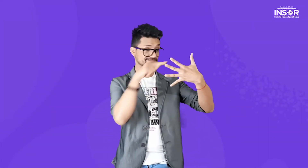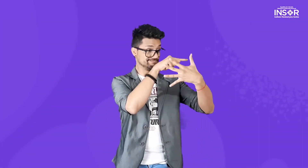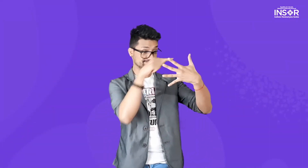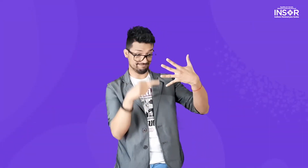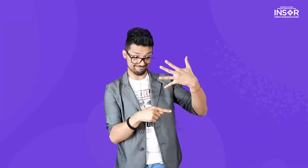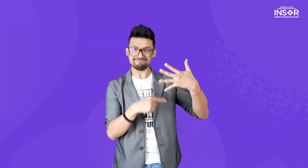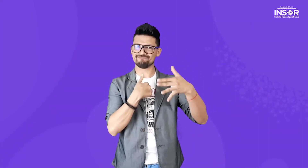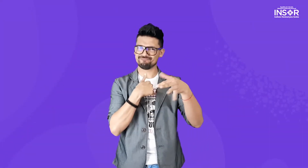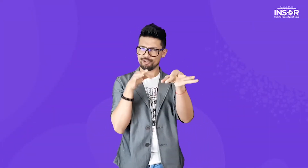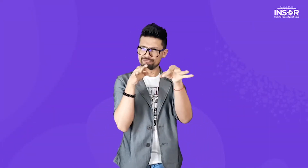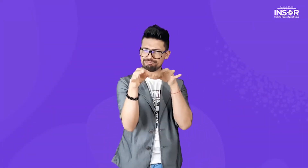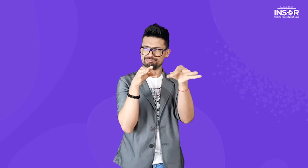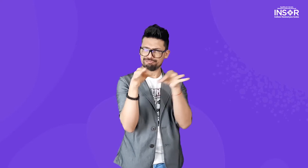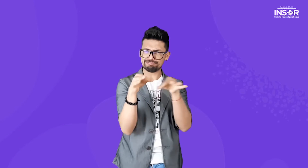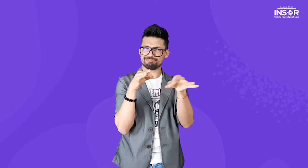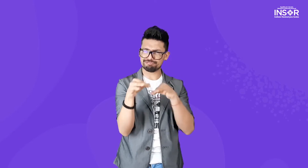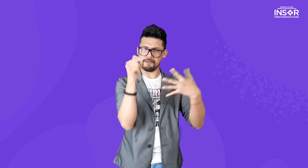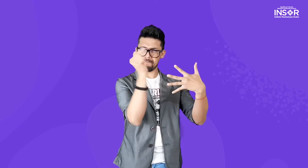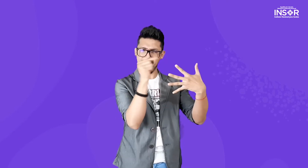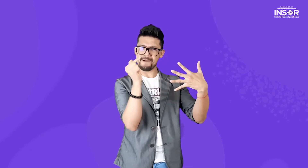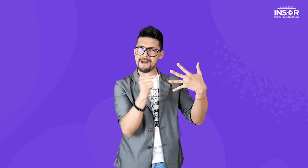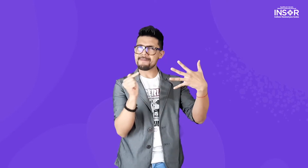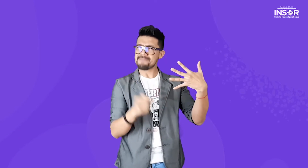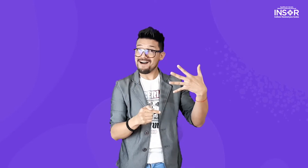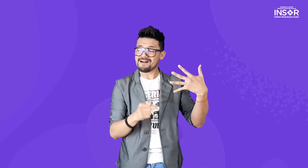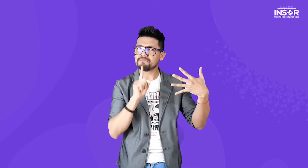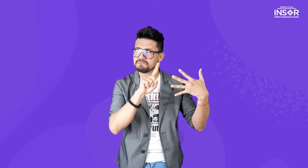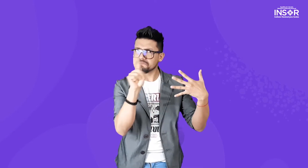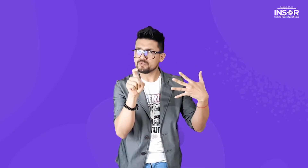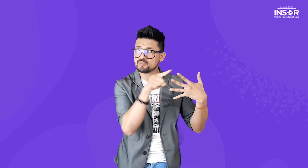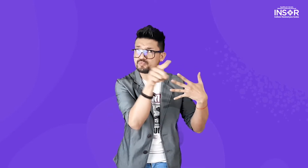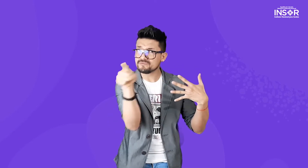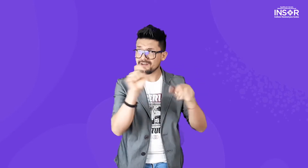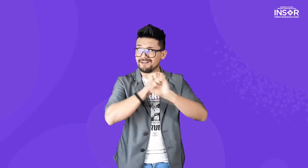¿Quedó clara la explicación de lo que son las Netiquetas?